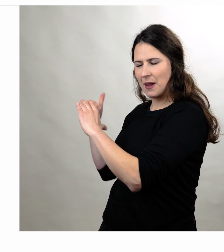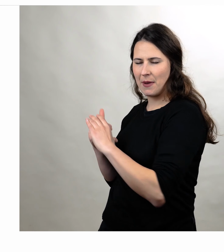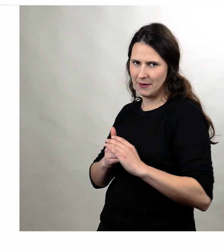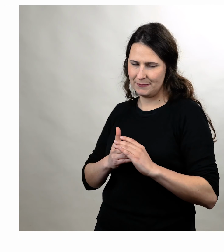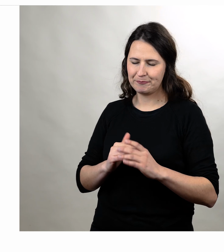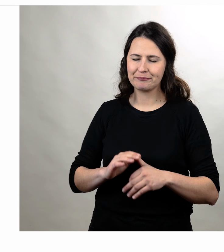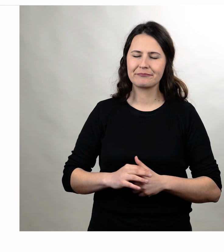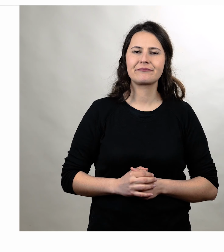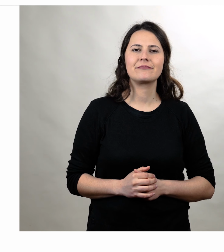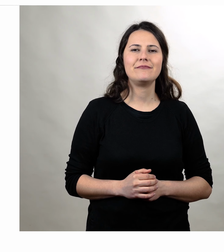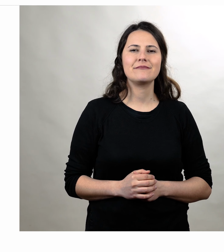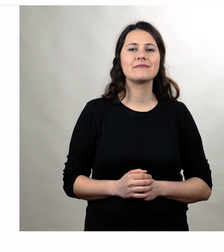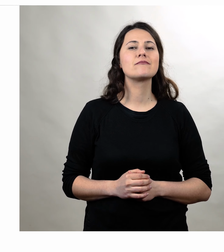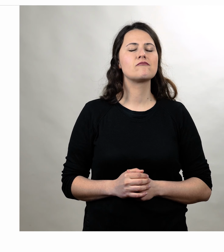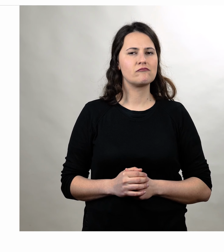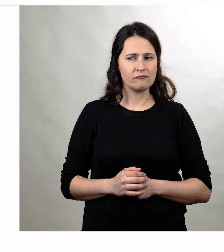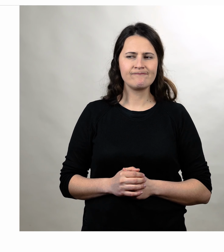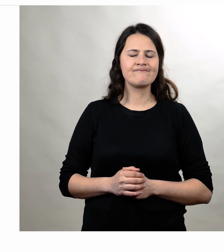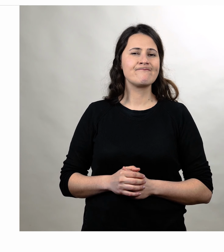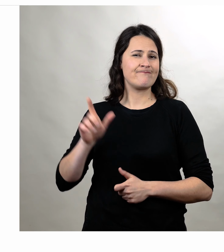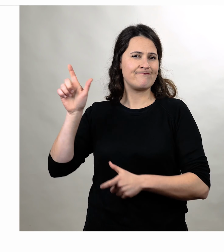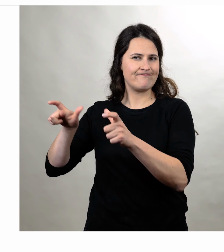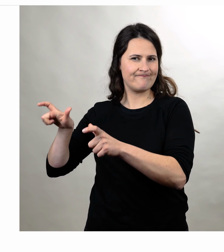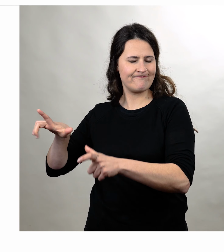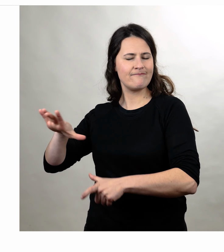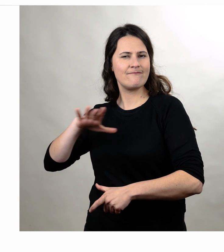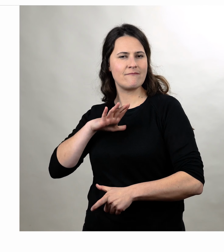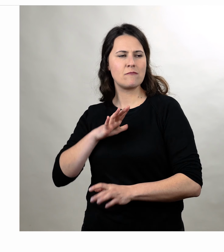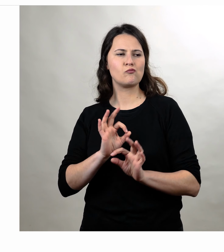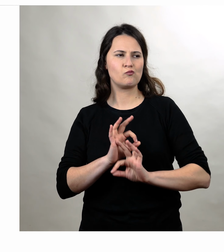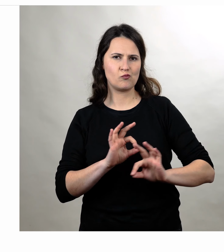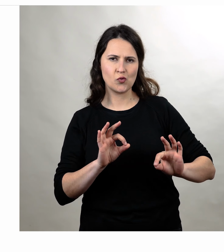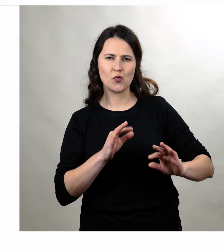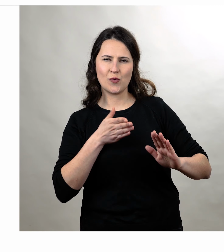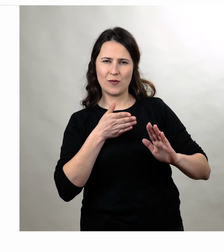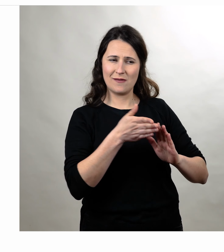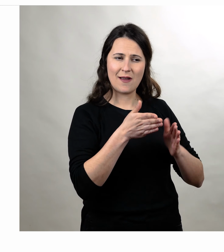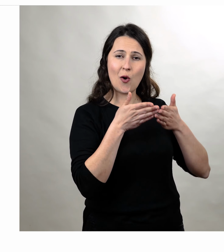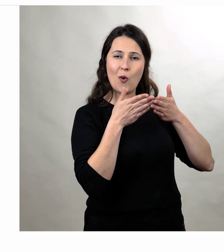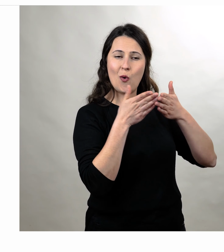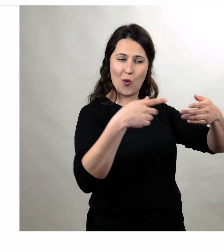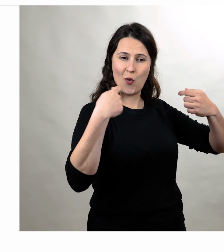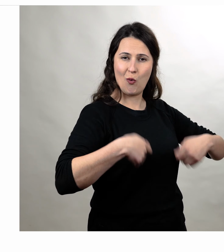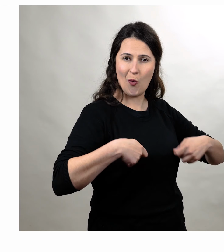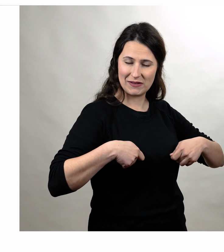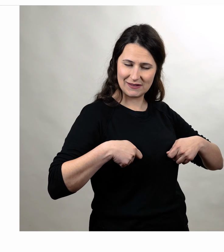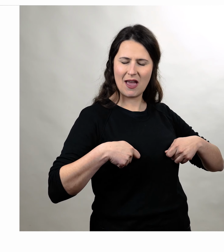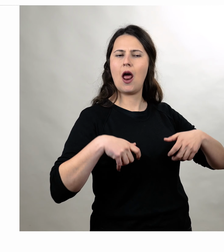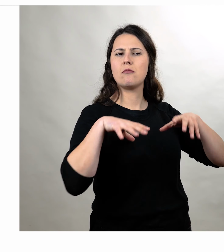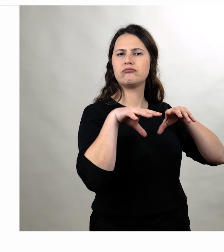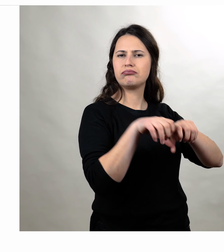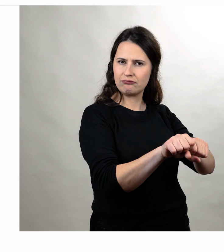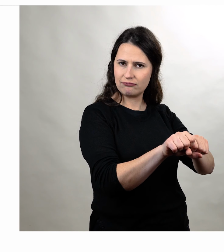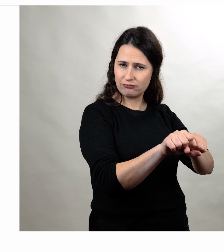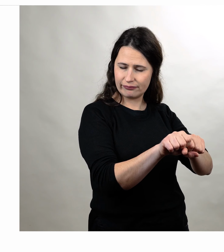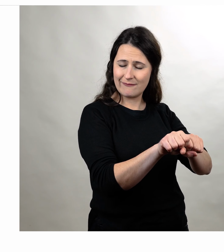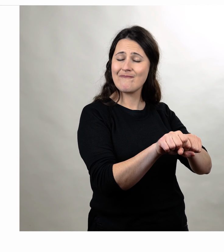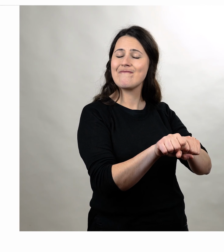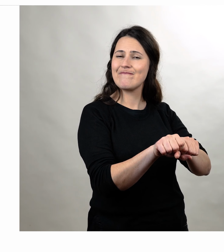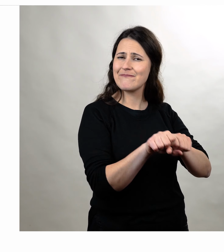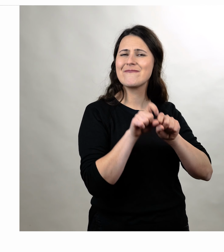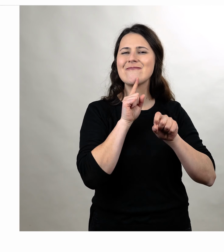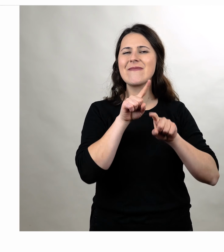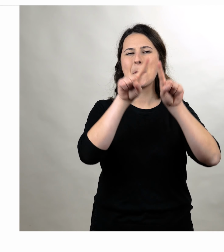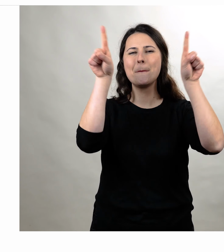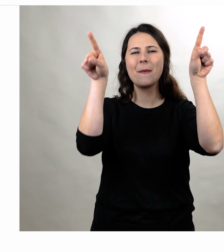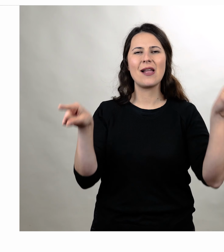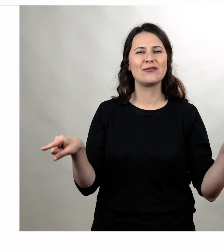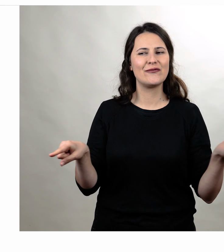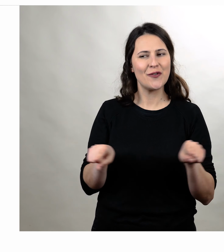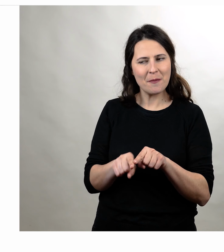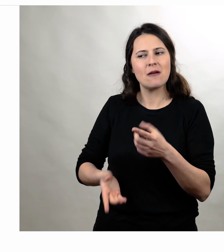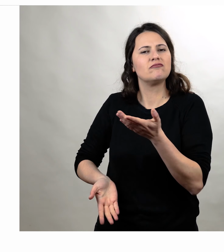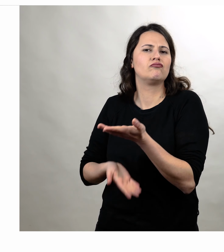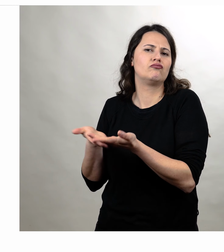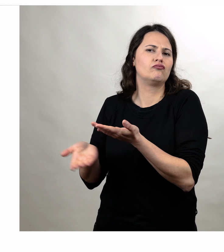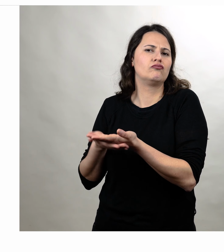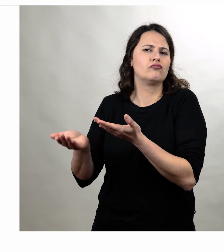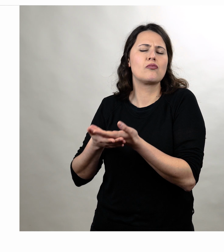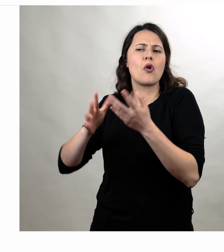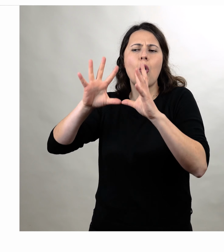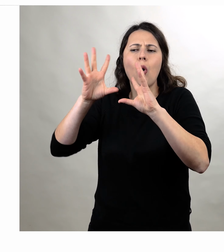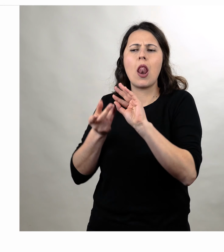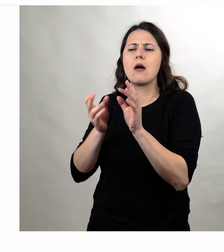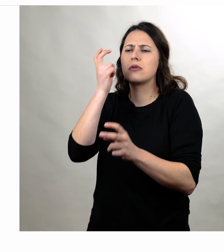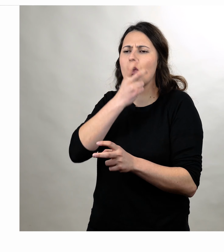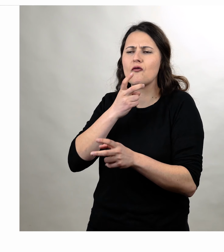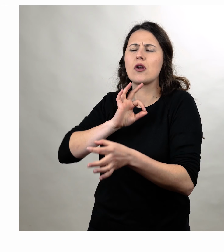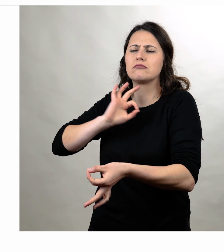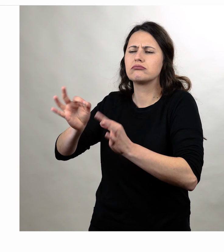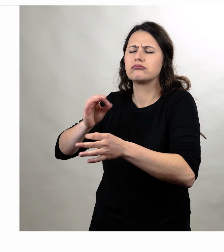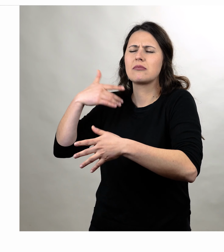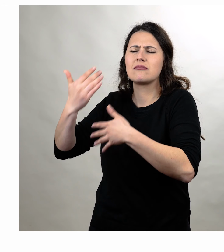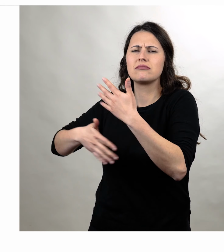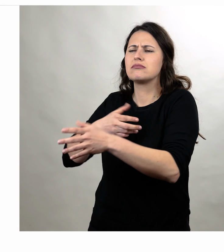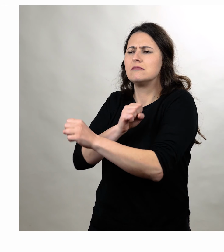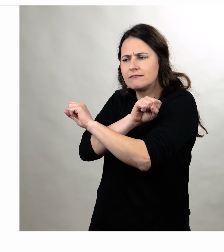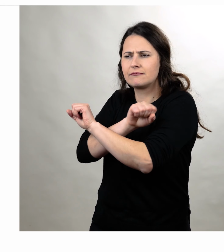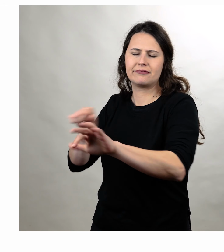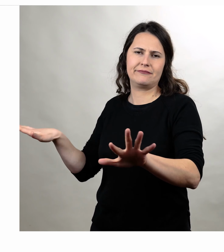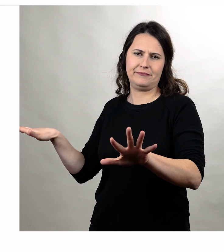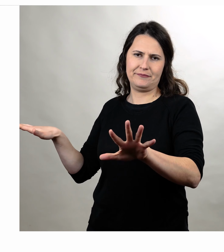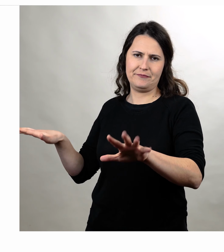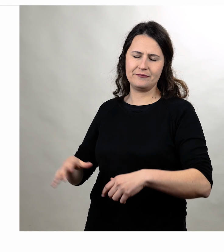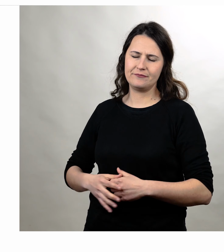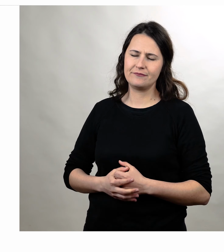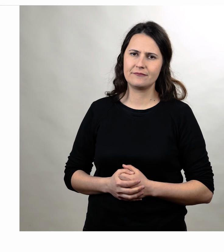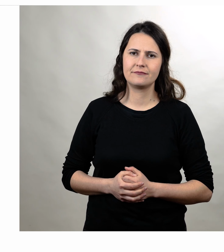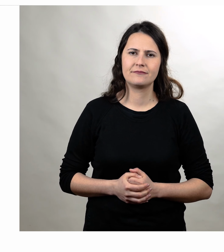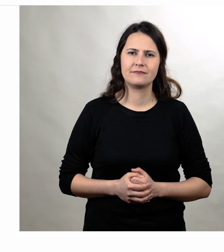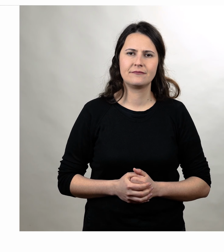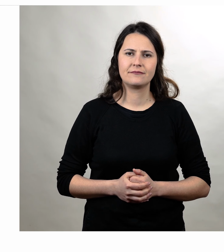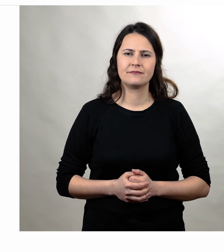Μόλις οι ταξιδιώτες είναι έτοιμοι να κάνουν κράτηση κάποιας κρουαζιέρας, η πλατφόρμα τους βοηθάει, παρέχοντας όλες τις απαραίτητες πληροφορίες.